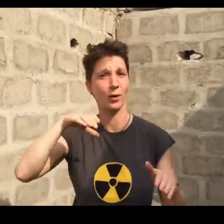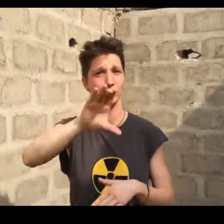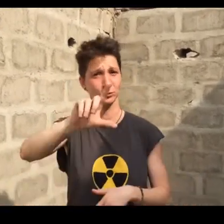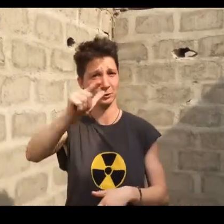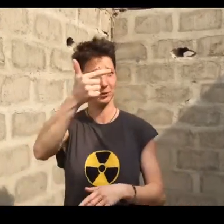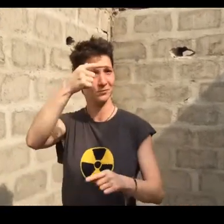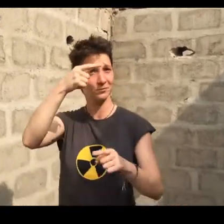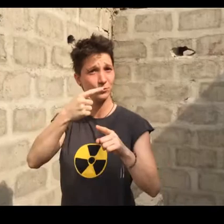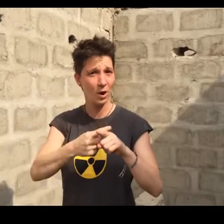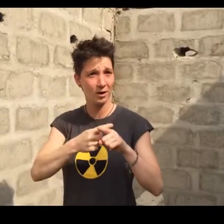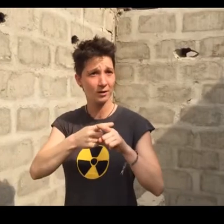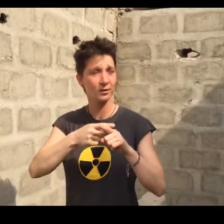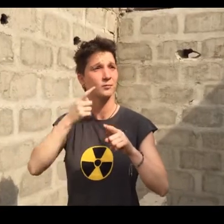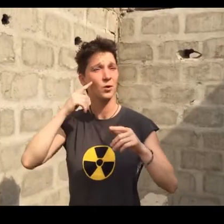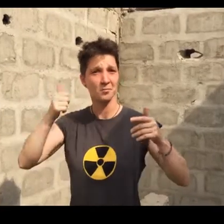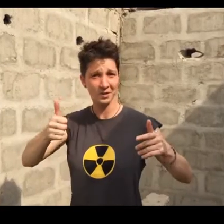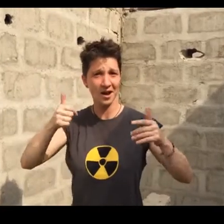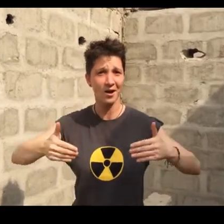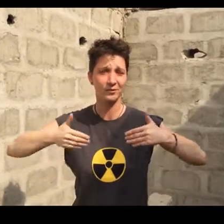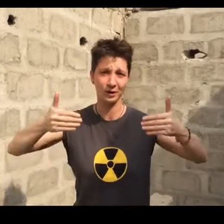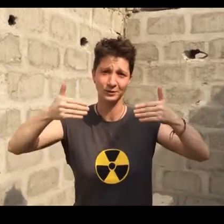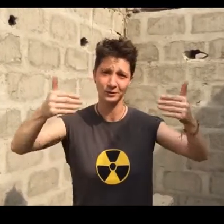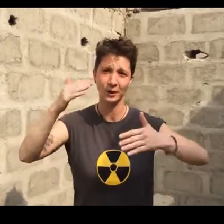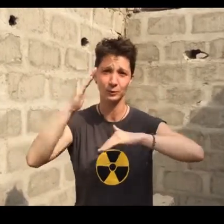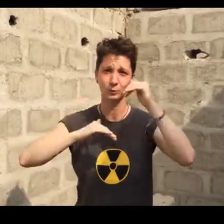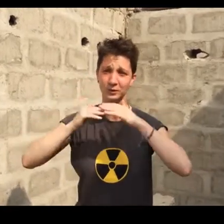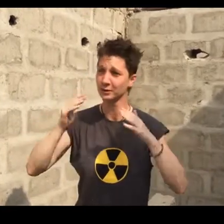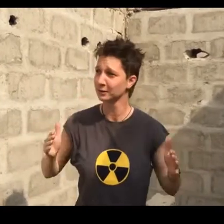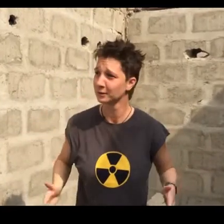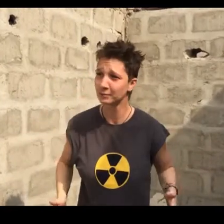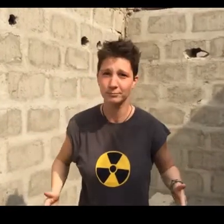Nous avons reçu un 2ième don ce qui nous a permis de bien avancer dans la construction...